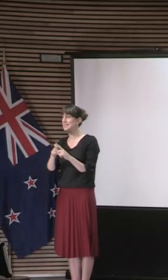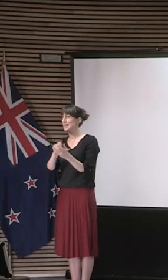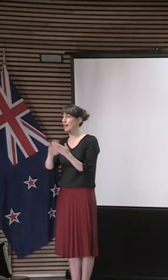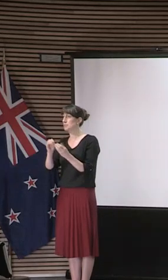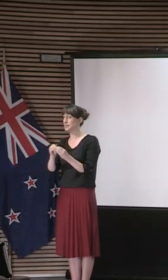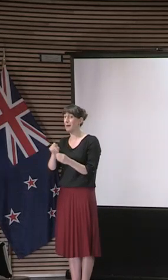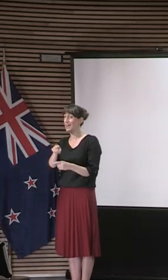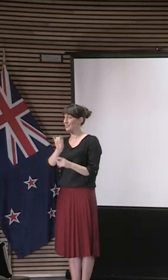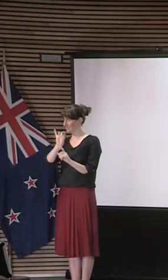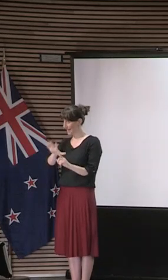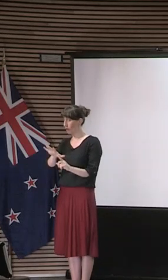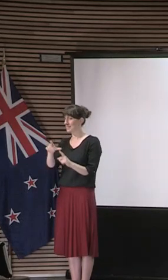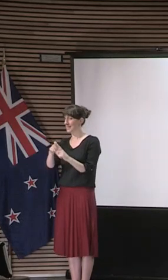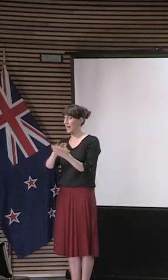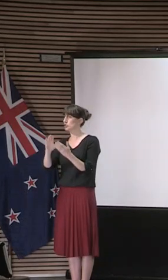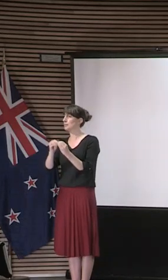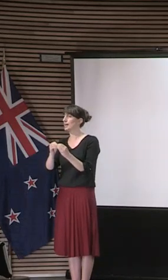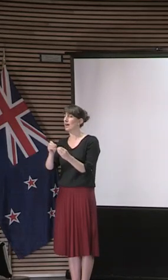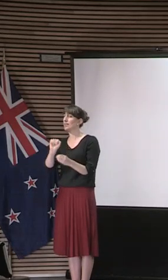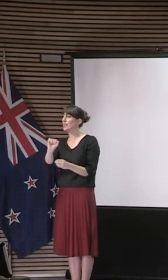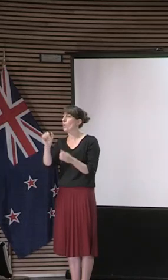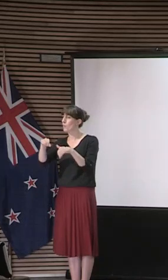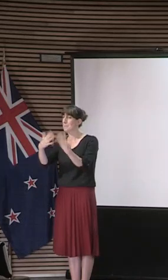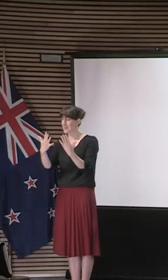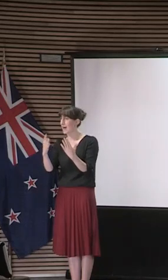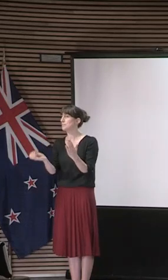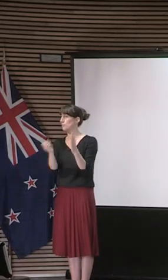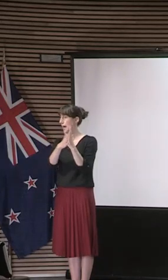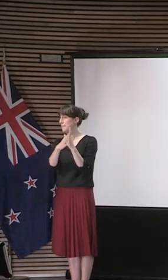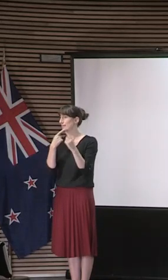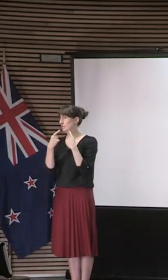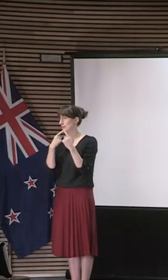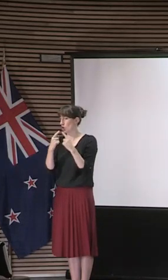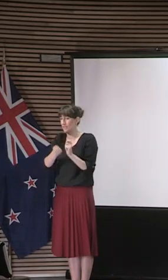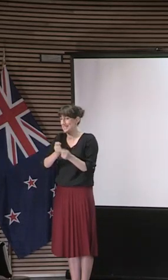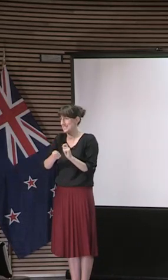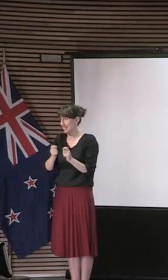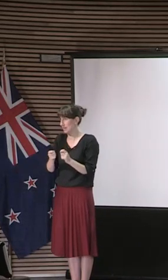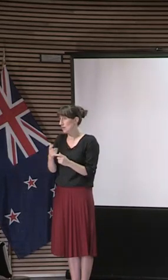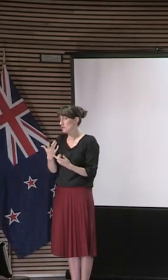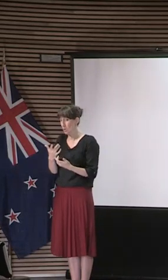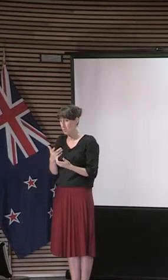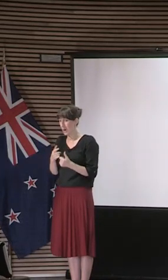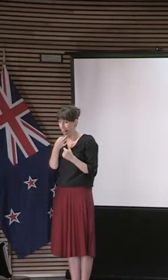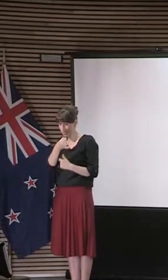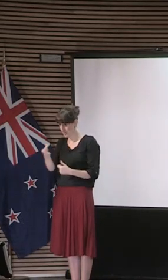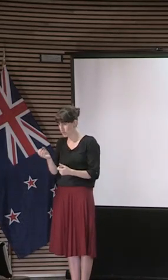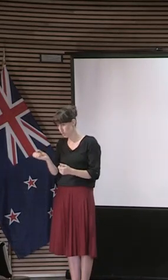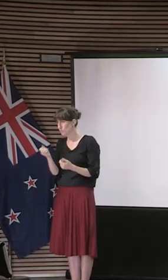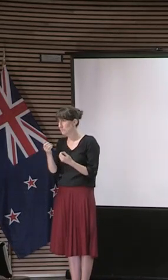Ka taea e taatau te